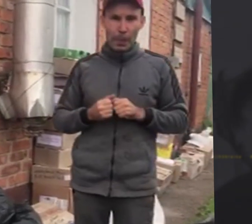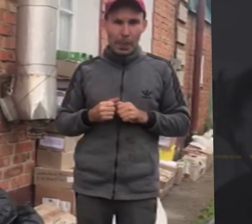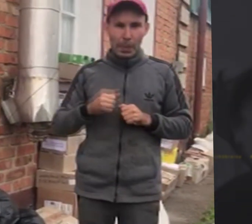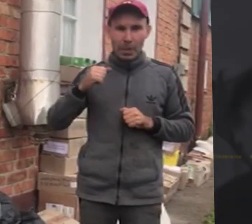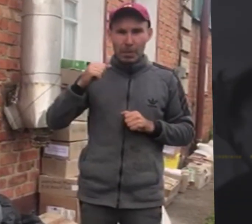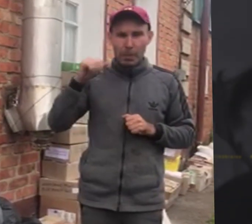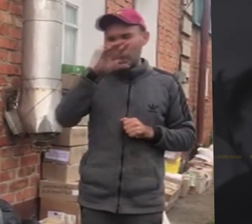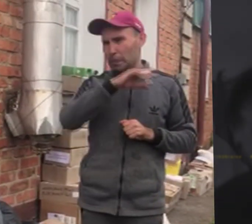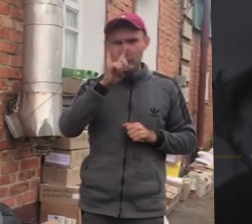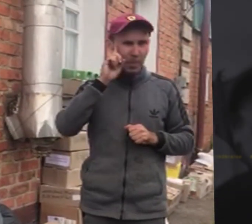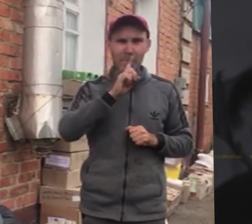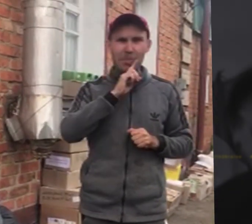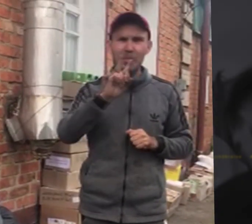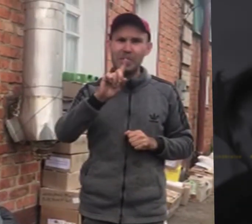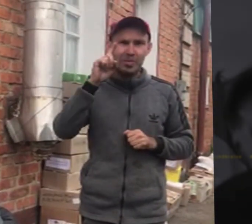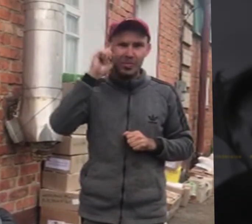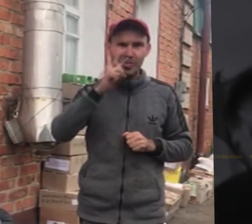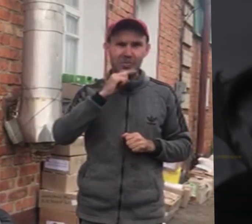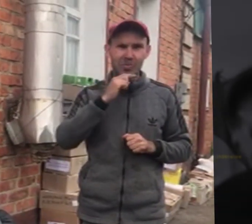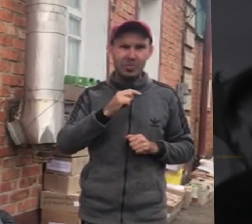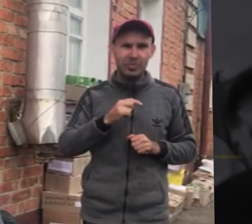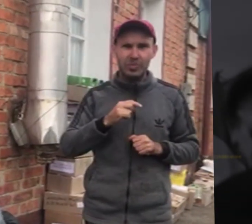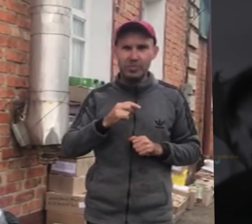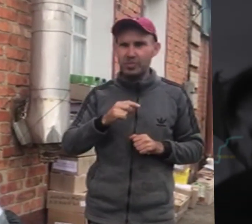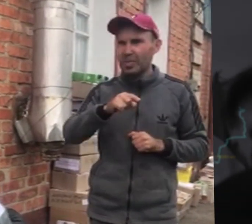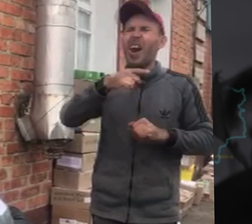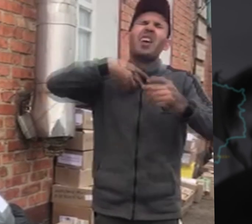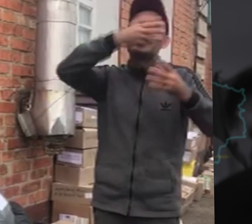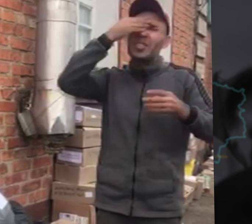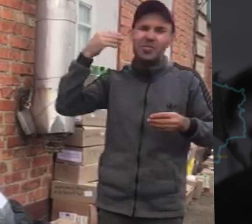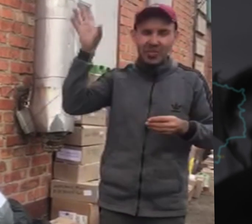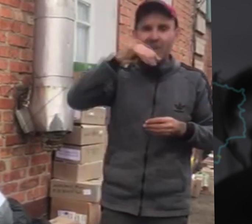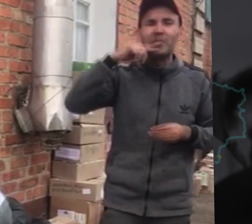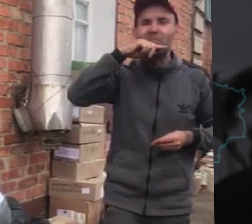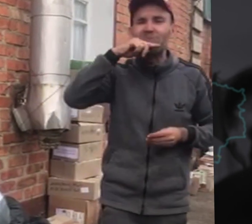Немає слів, щоб висловити всі ці емоції, які зараз відчуваємо. Зараз трошки в шоці перебуваємо.